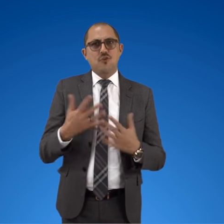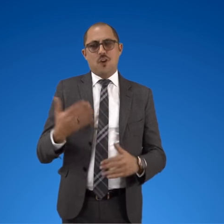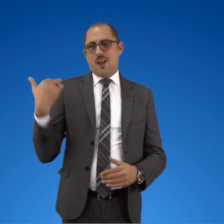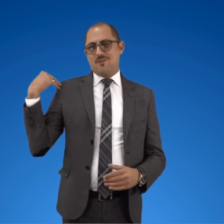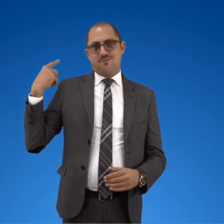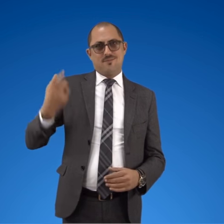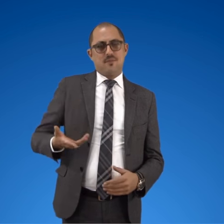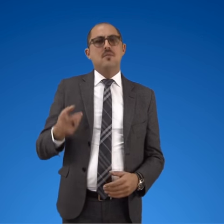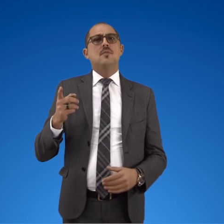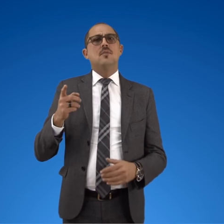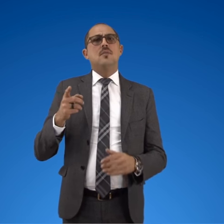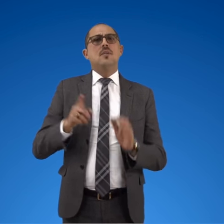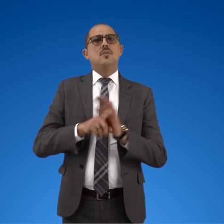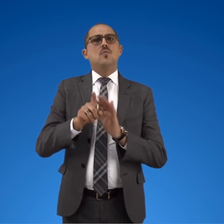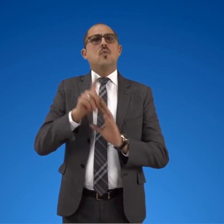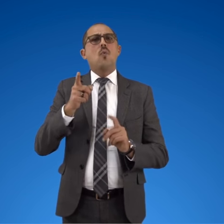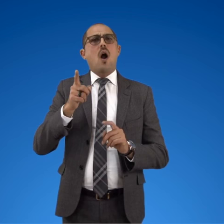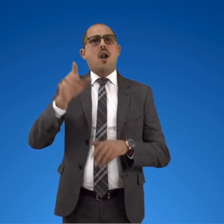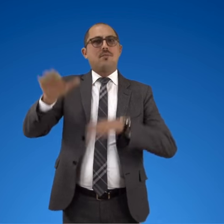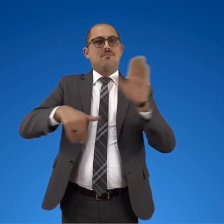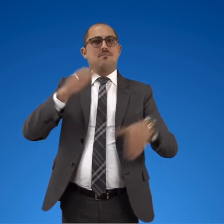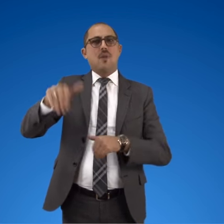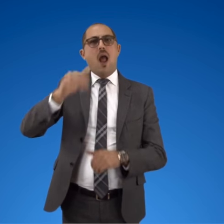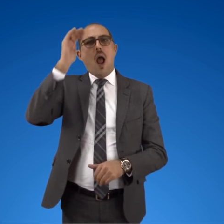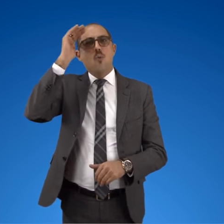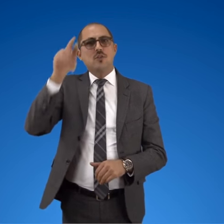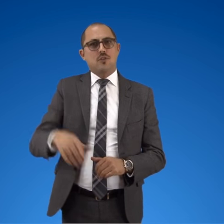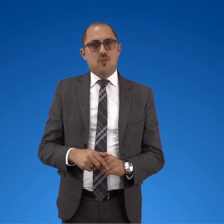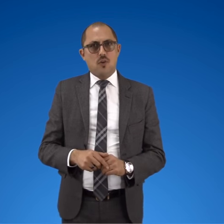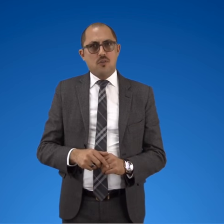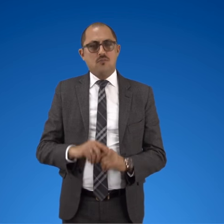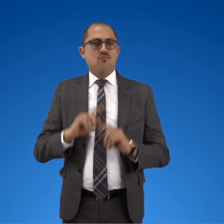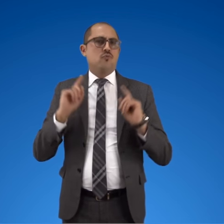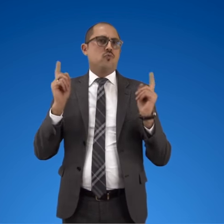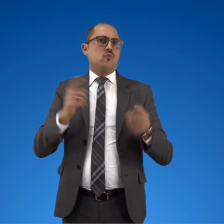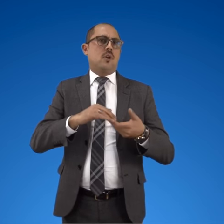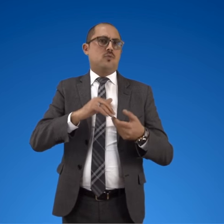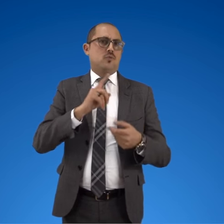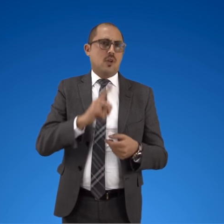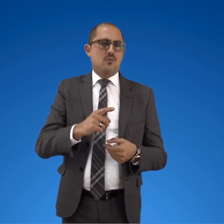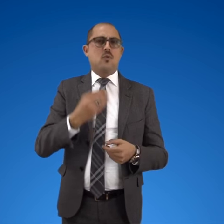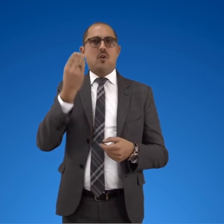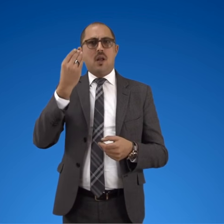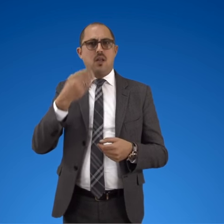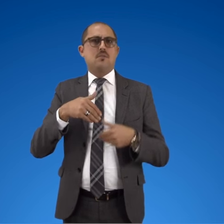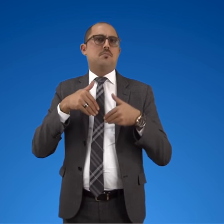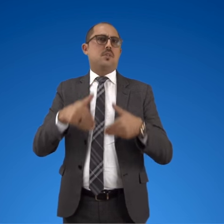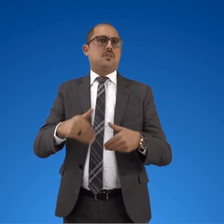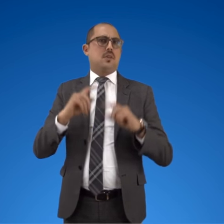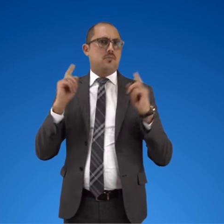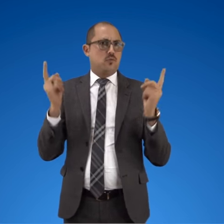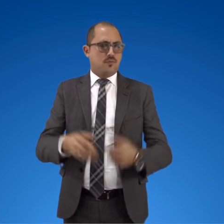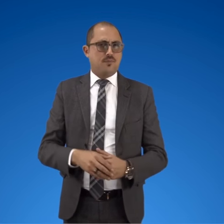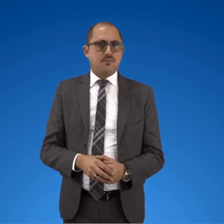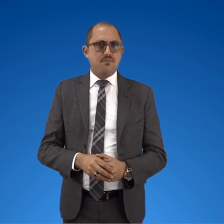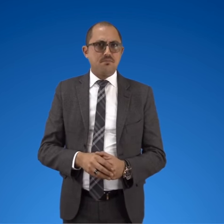C'è stata la convocazione per l'audizione erano presenti altre associazioni e l'ENS.